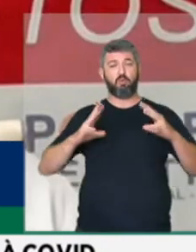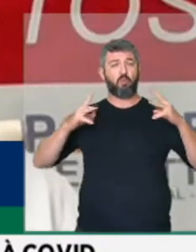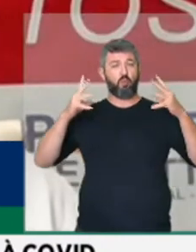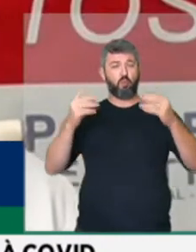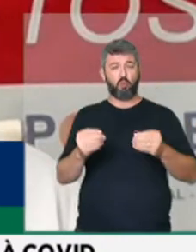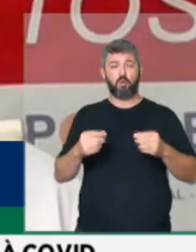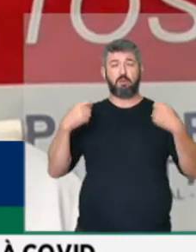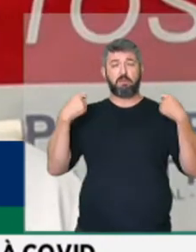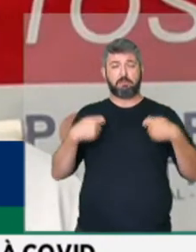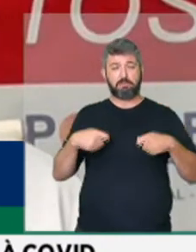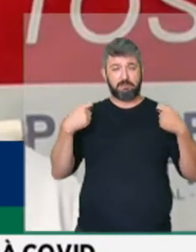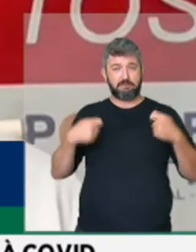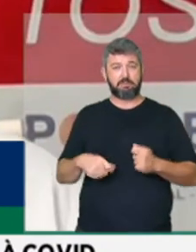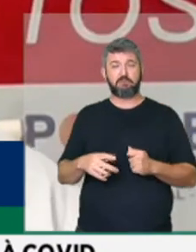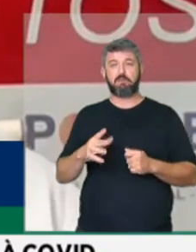BANCÁRIOS DO BANCO DO BRASIL. O PATRIMÔNIO PÚBLICO TEM QUE